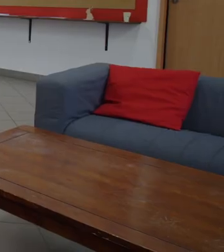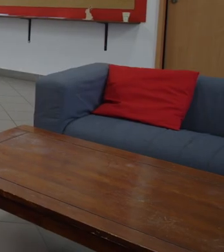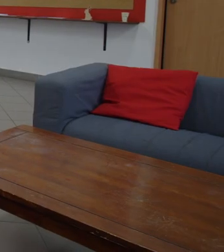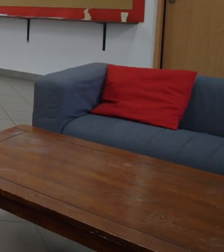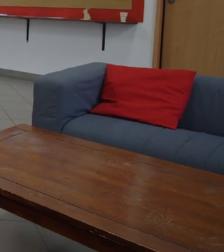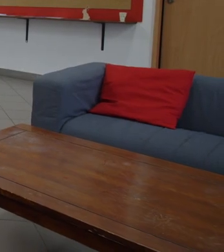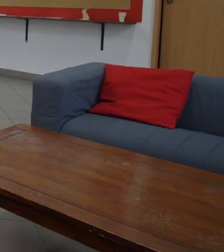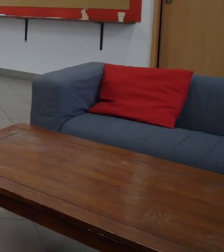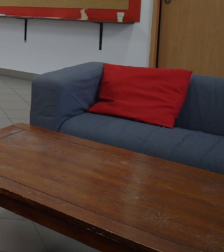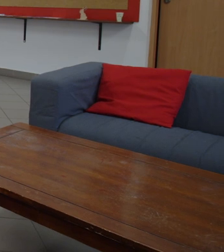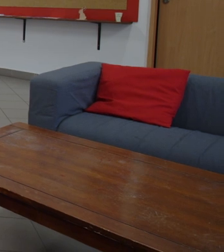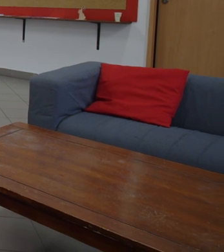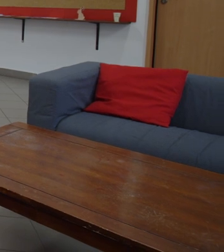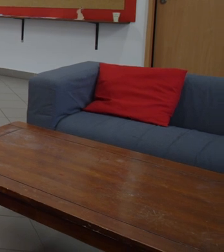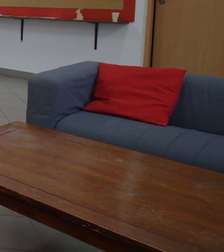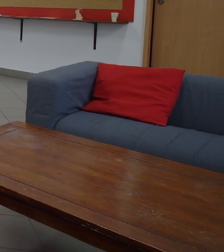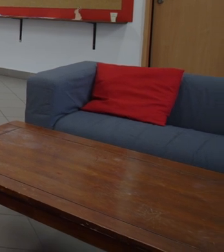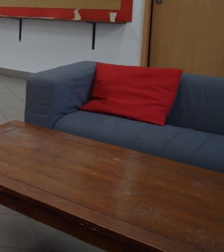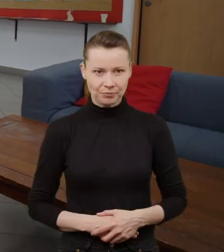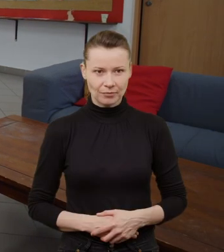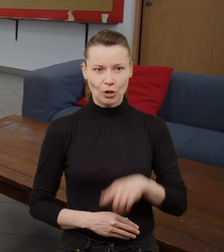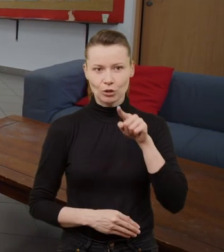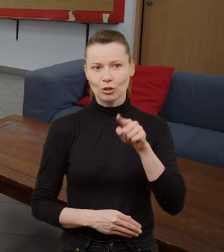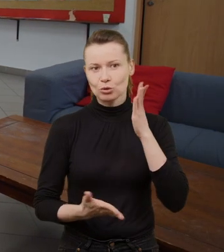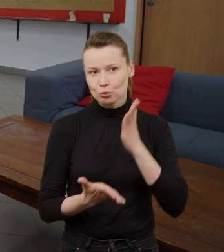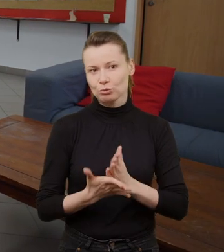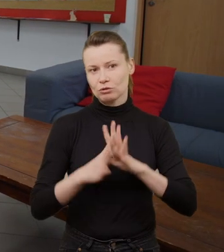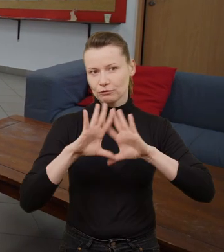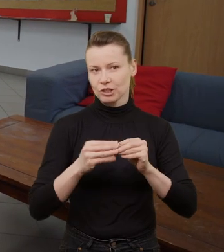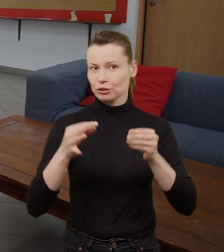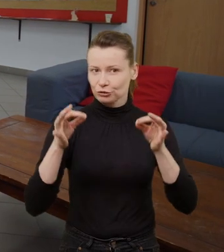Lektor AD: Sala klubowa. Rafał siedzi na jednej z kanap. Rafał: To już wszystko na dziś.